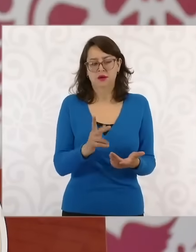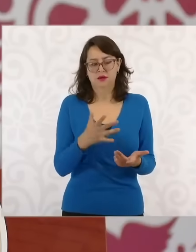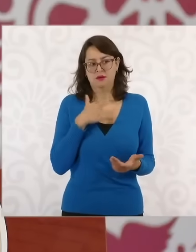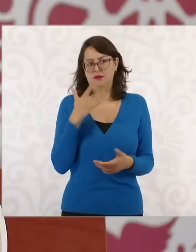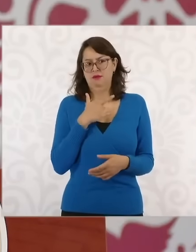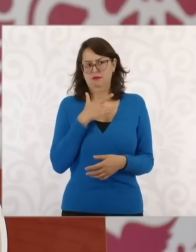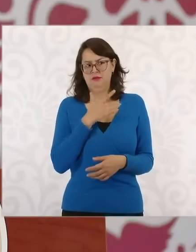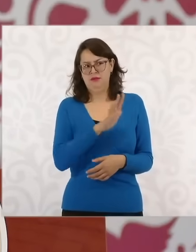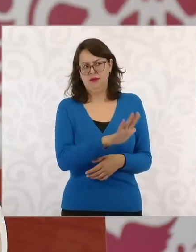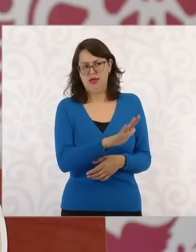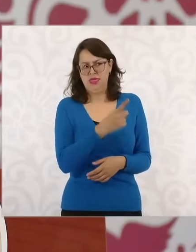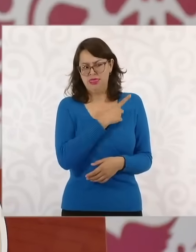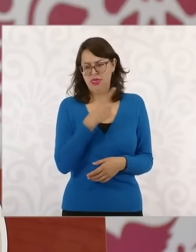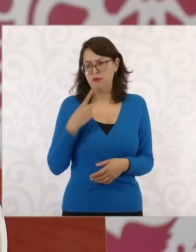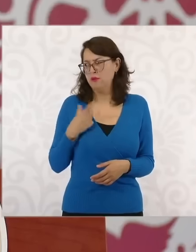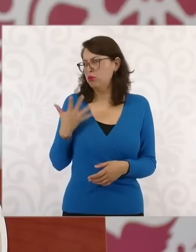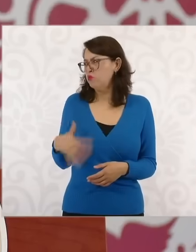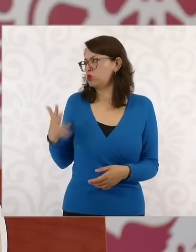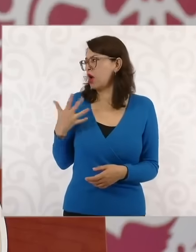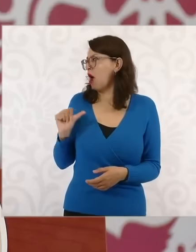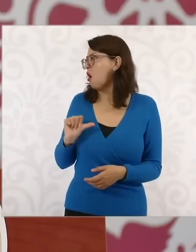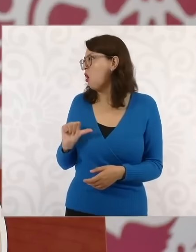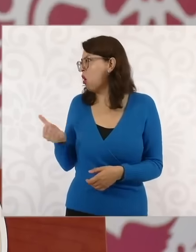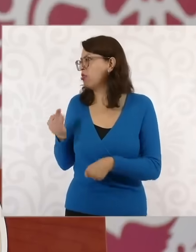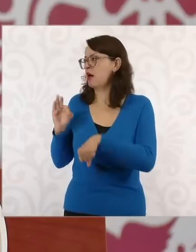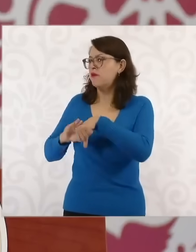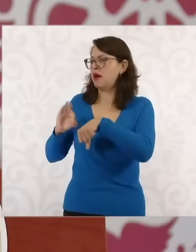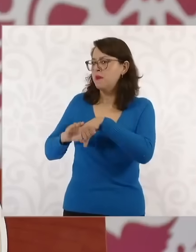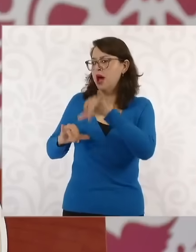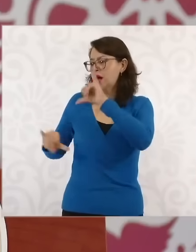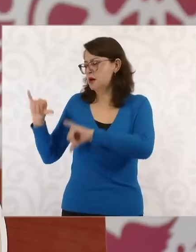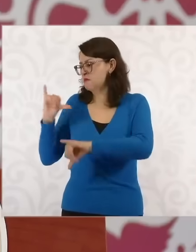nuestras propias centrales de de mezclas. Antes de que acabe el año se tendrán ya todas las centrales